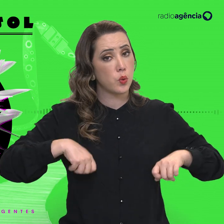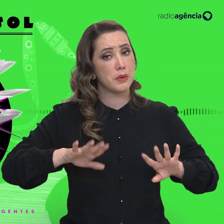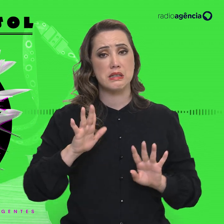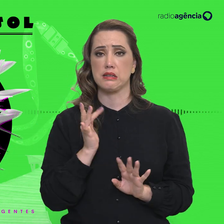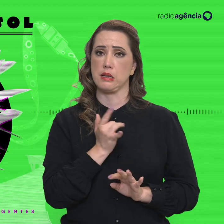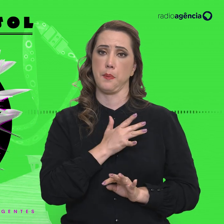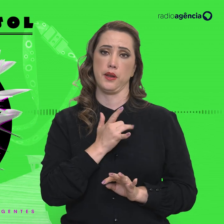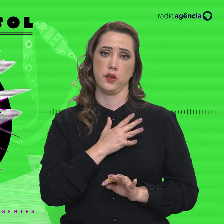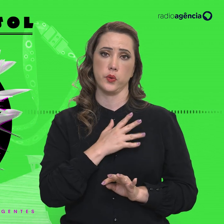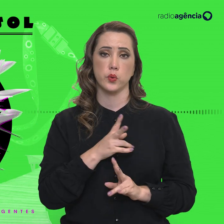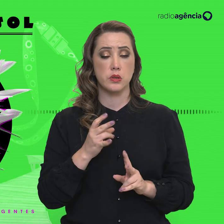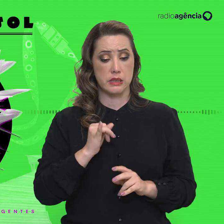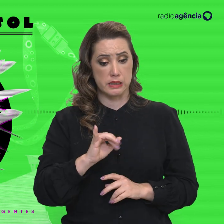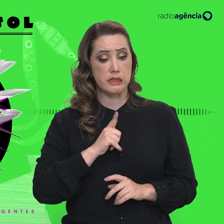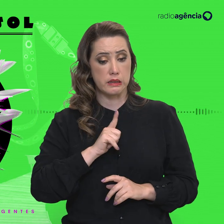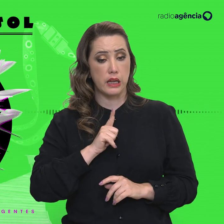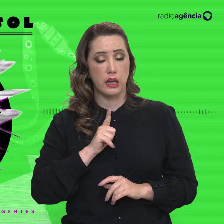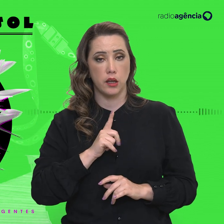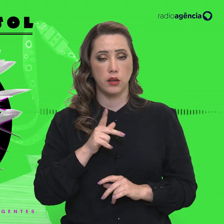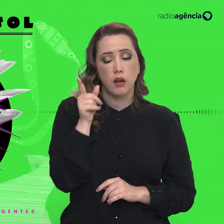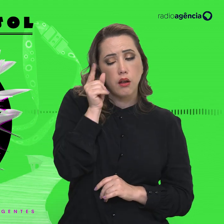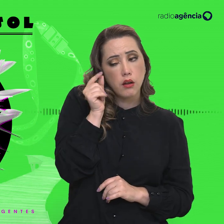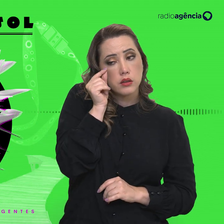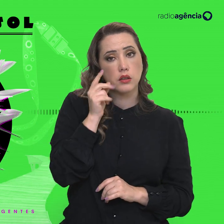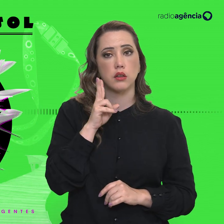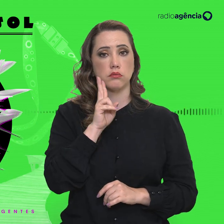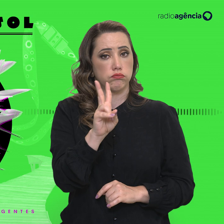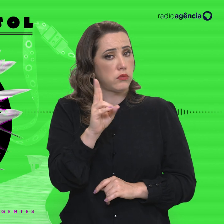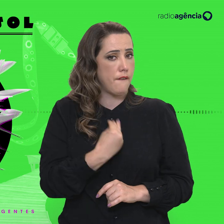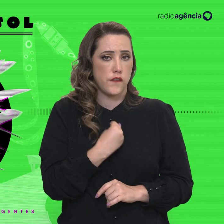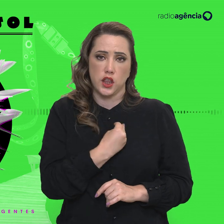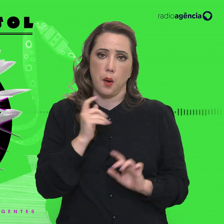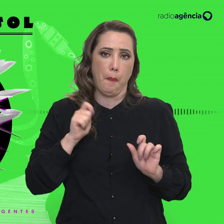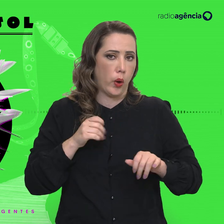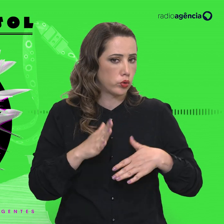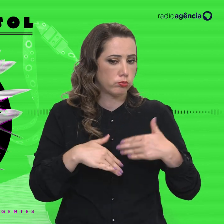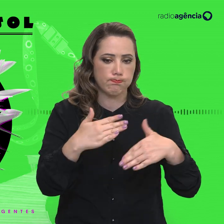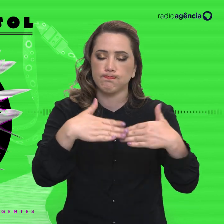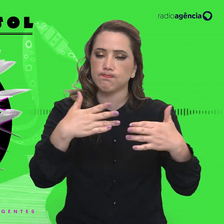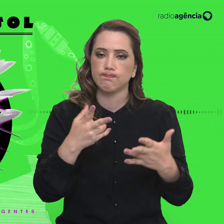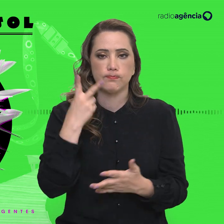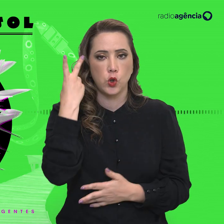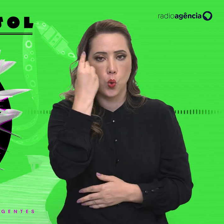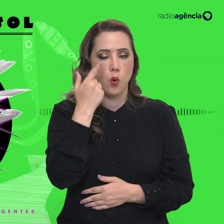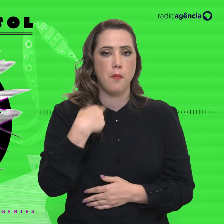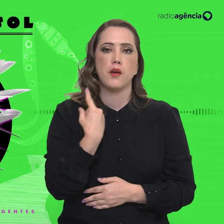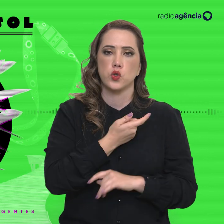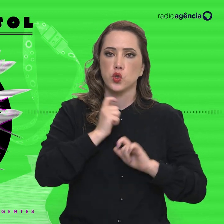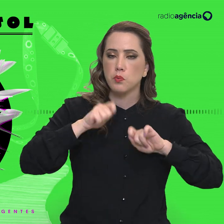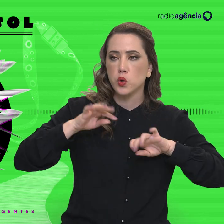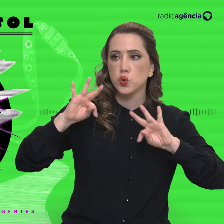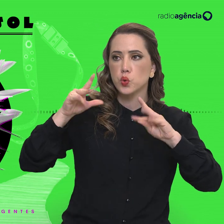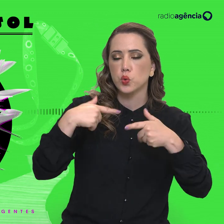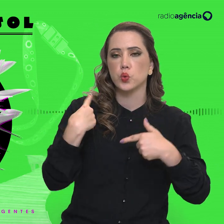essa síndrome, encarem a vida de fé de frente. A gente pode fazer tudo, né? É lógico que no nosso tempo, do nosso jeito.